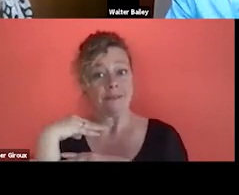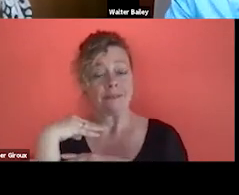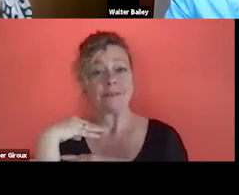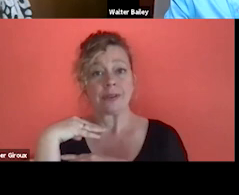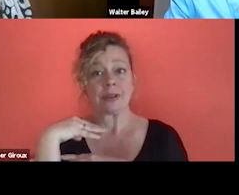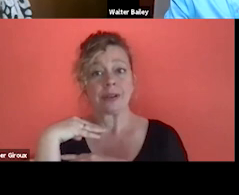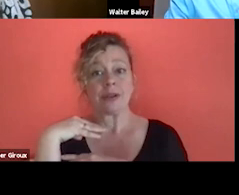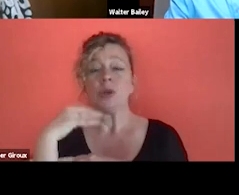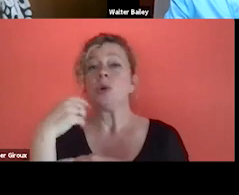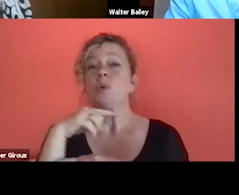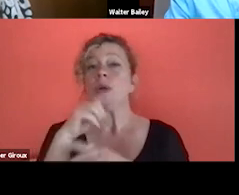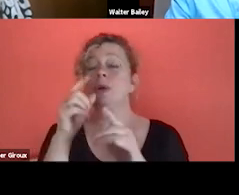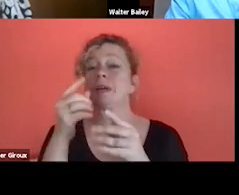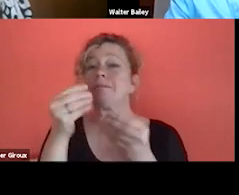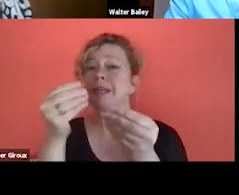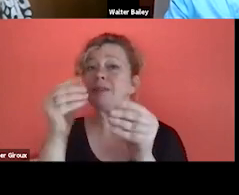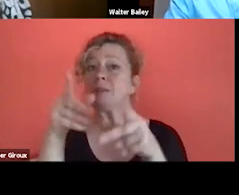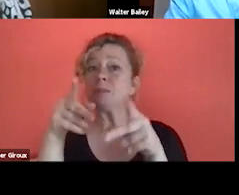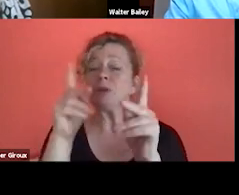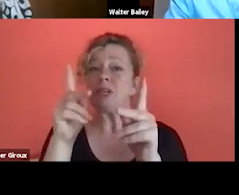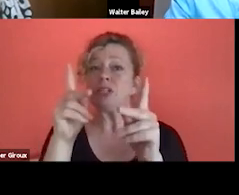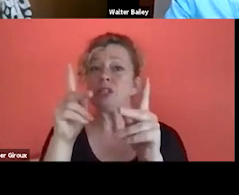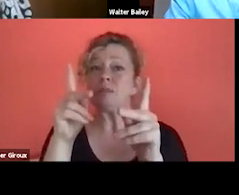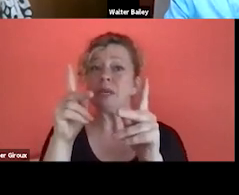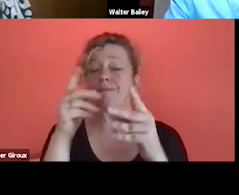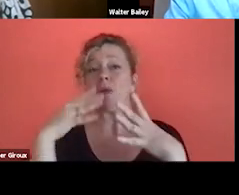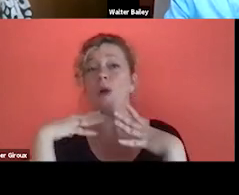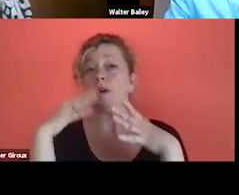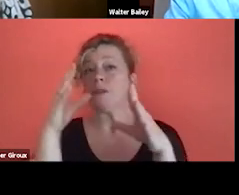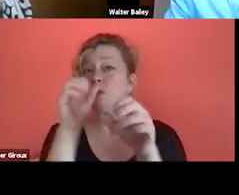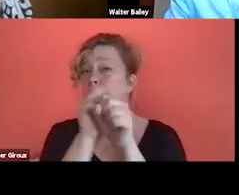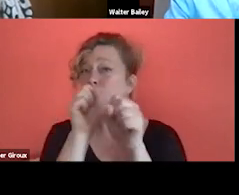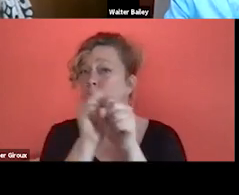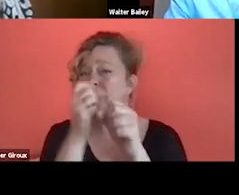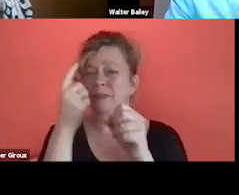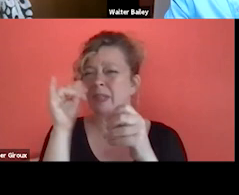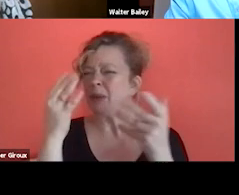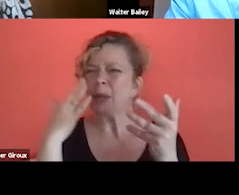básicamente nos dieron permiso para estar fuera del trabajo. Y a partir de eso, fue como, "Bueno, ¿por qué estamos fuera del trabajo?"